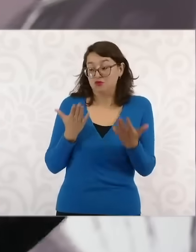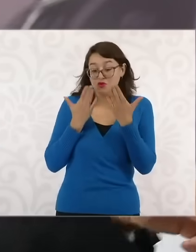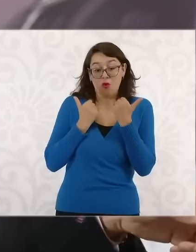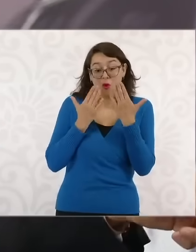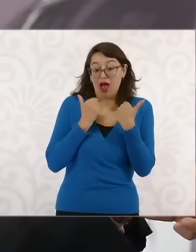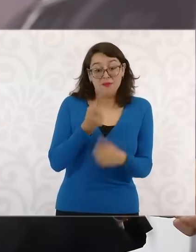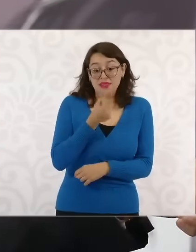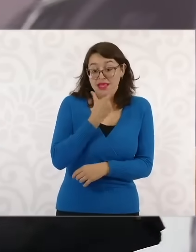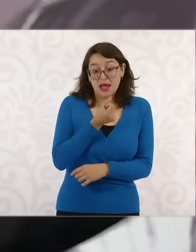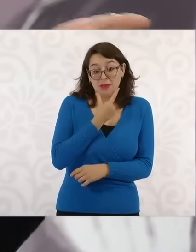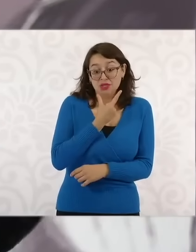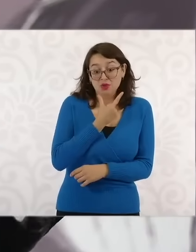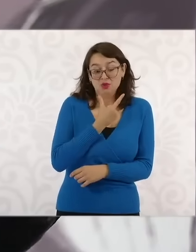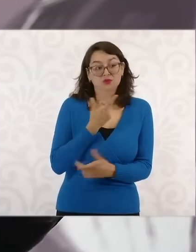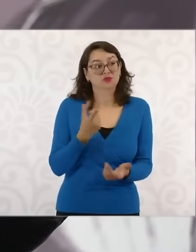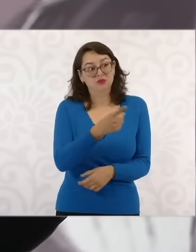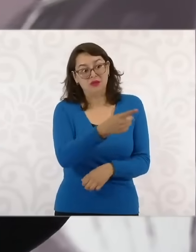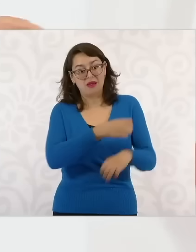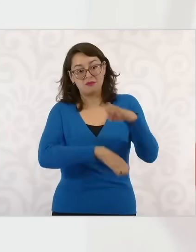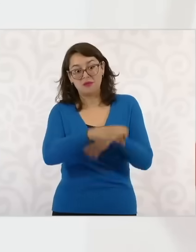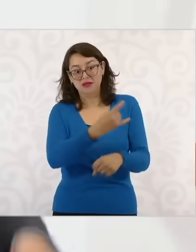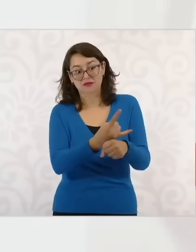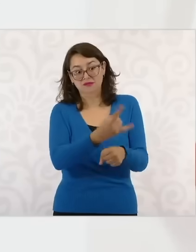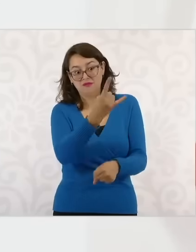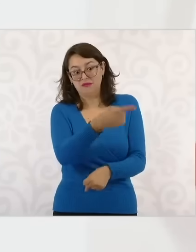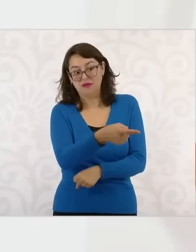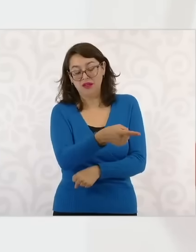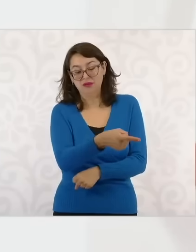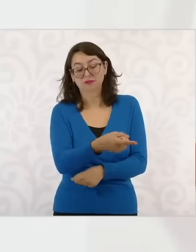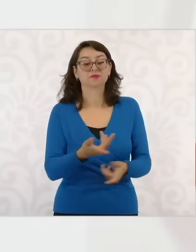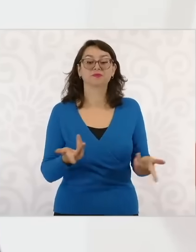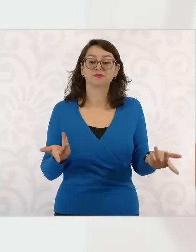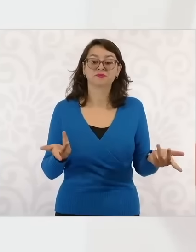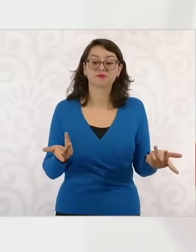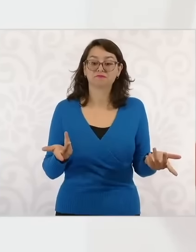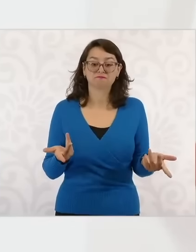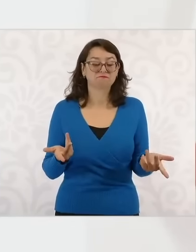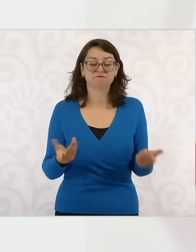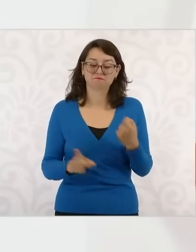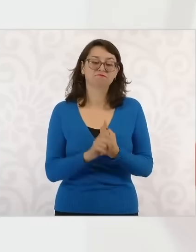y no está llegando porque por la morosidad de un proveedor, pues ahí ya tenemos un un